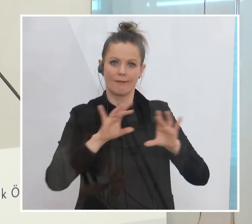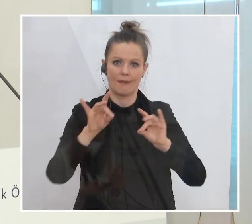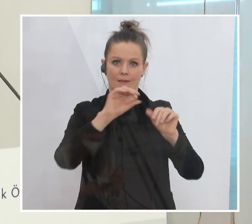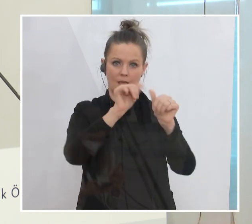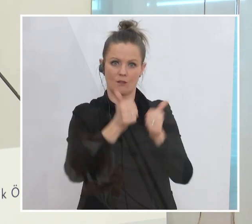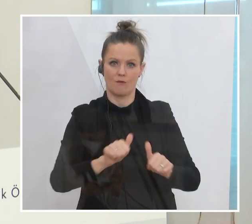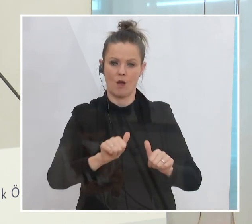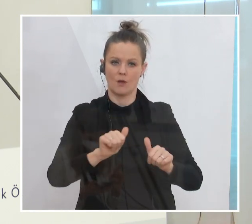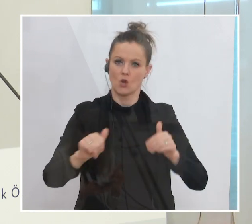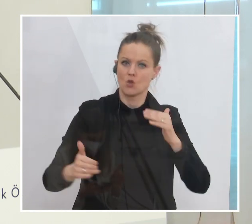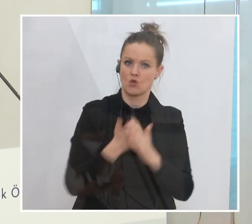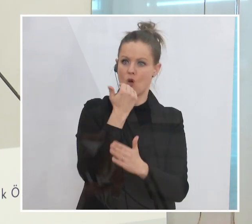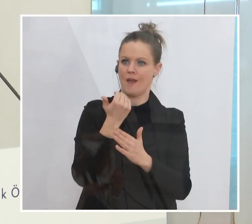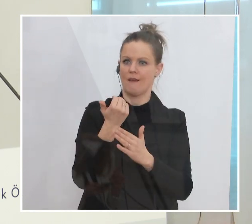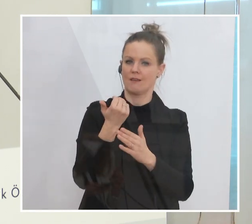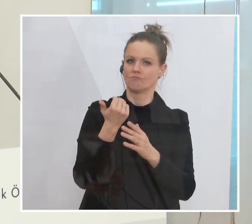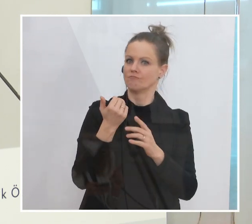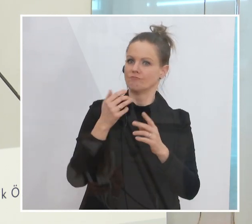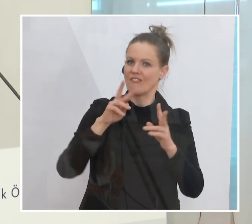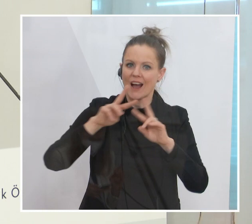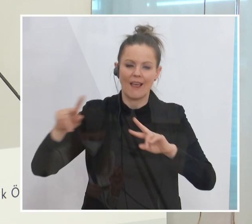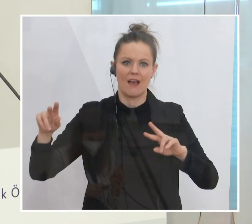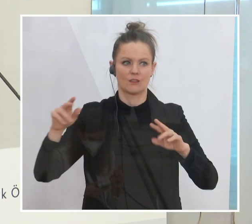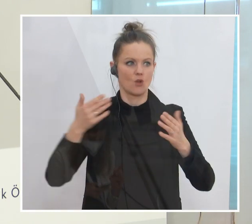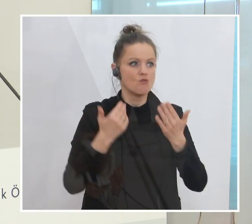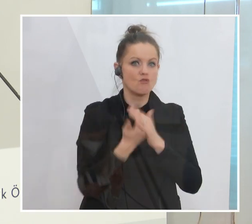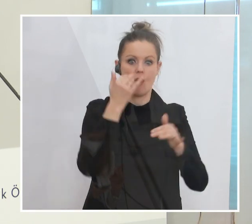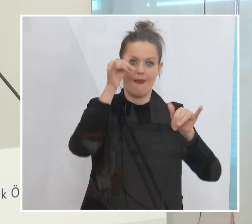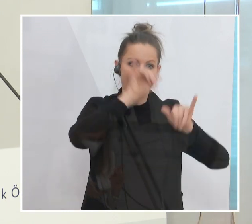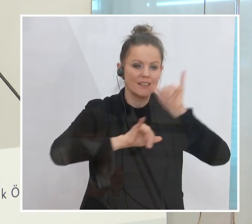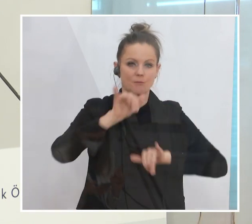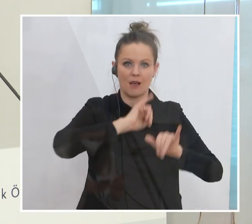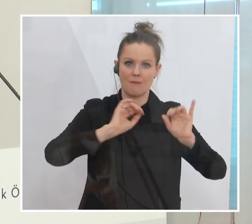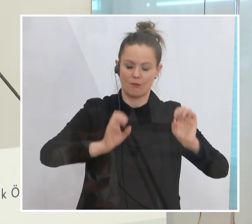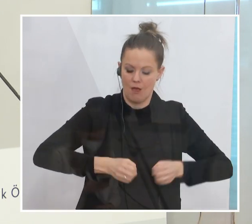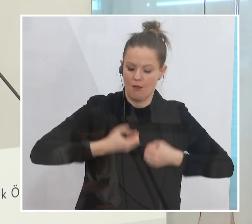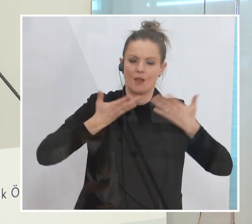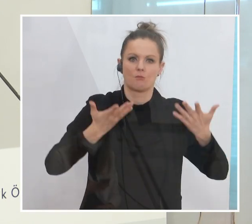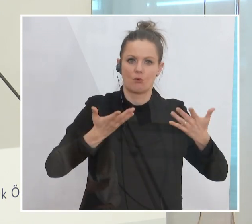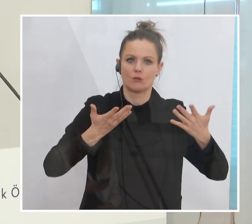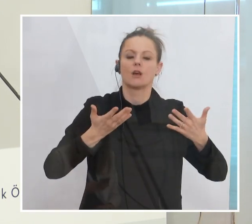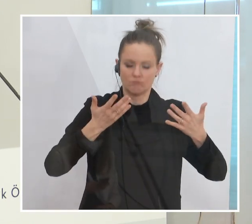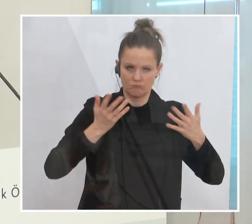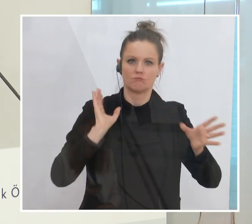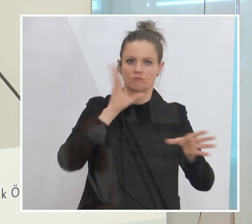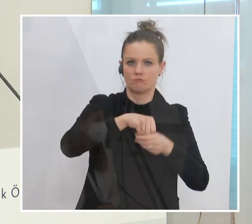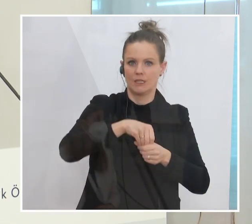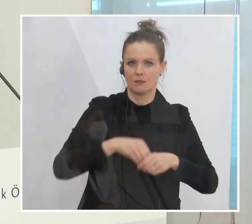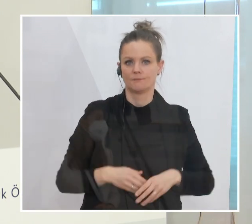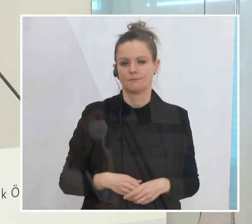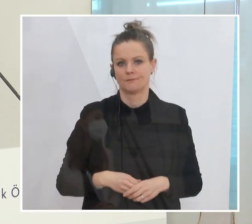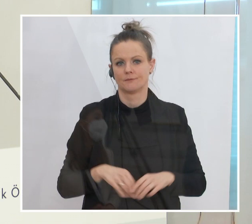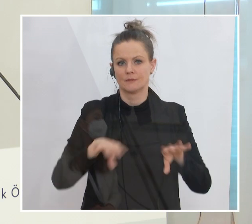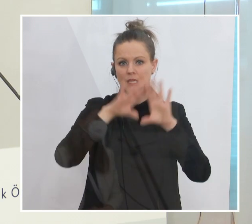auf neue Formate, auf neue Experimente und Impulse einlassen. Insgesamt werden eben für diese drei